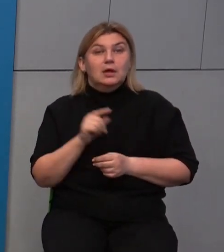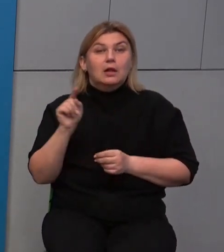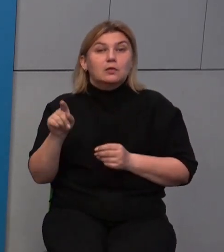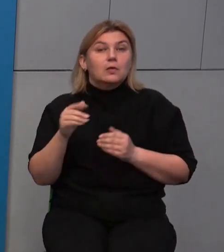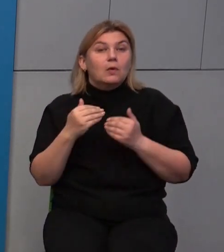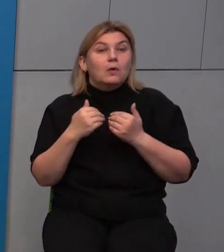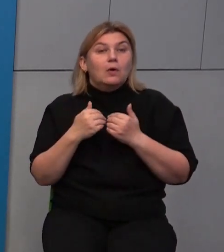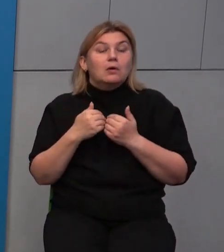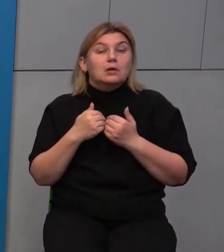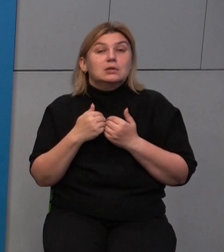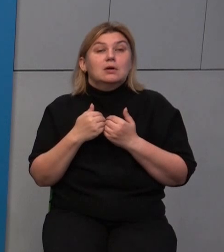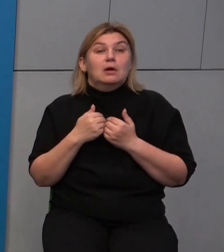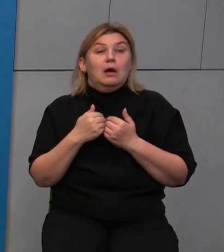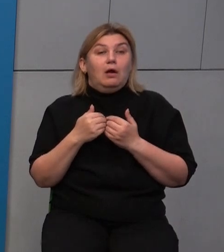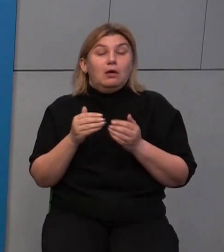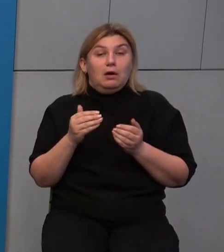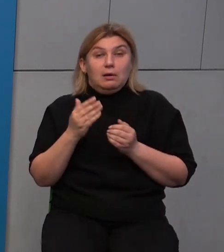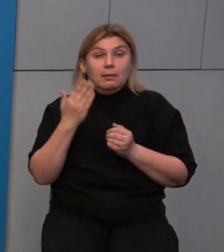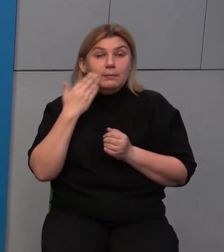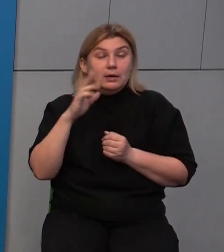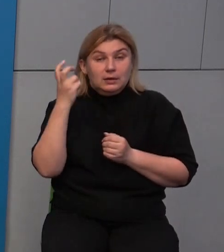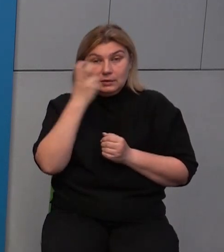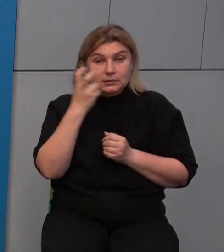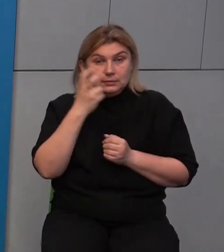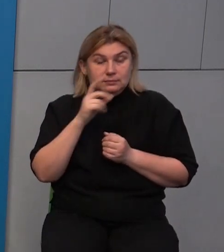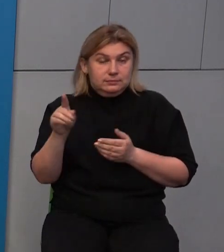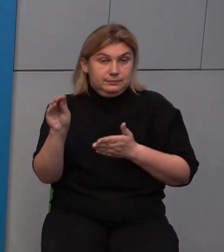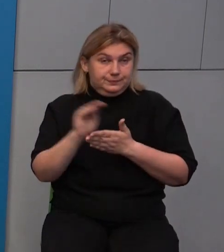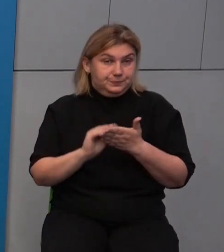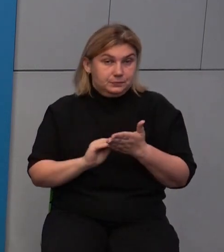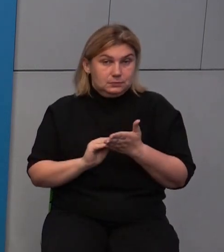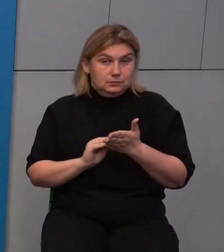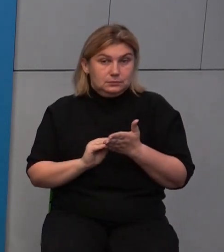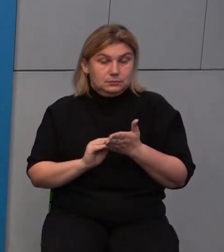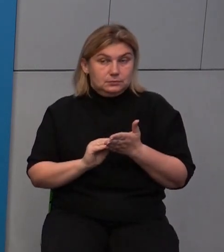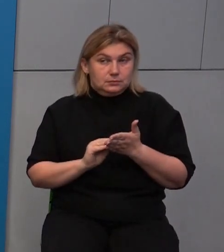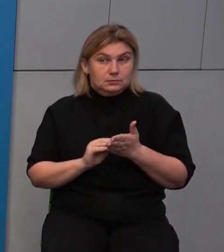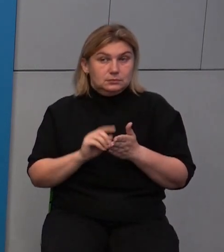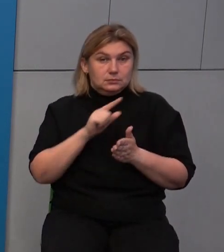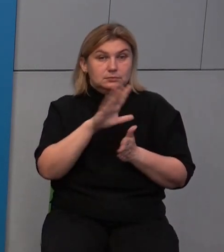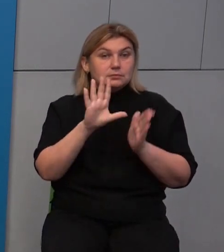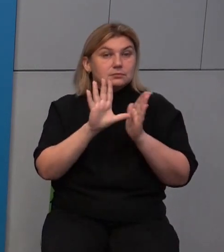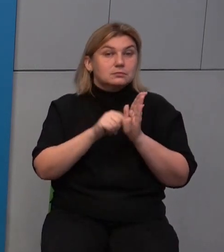to jest bardzo ciekawe, że pisał to o tym mieście w miarę dokładnie